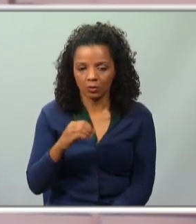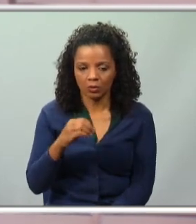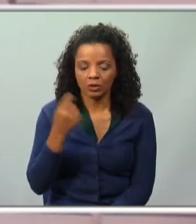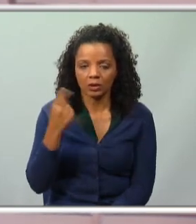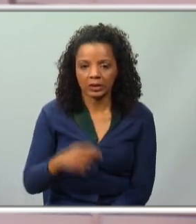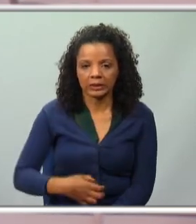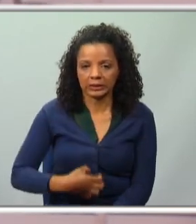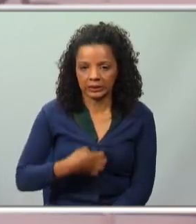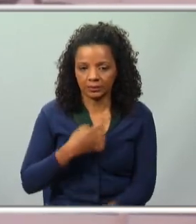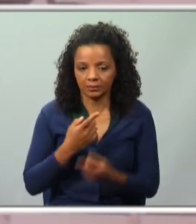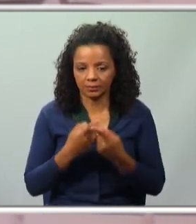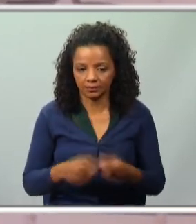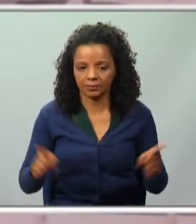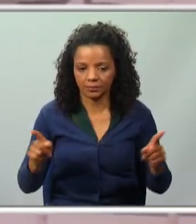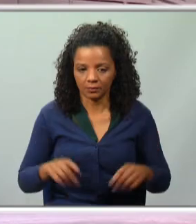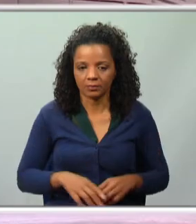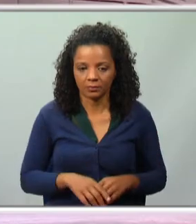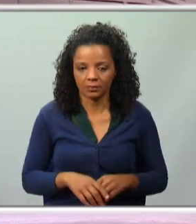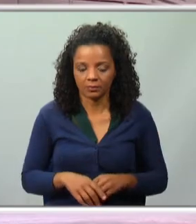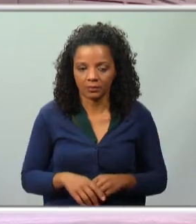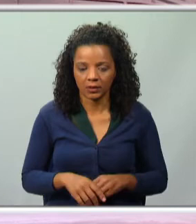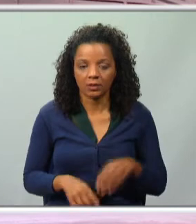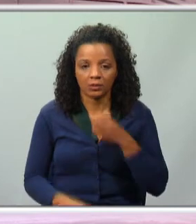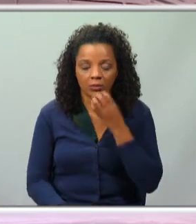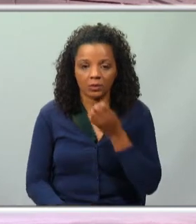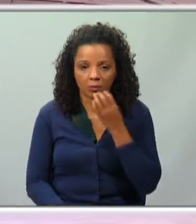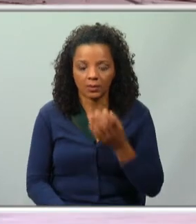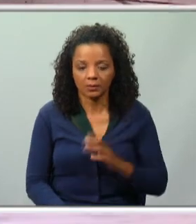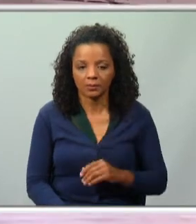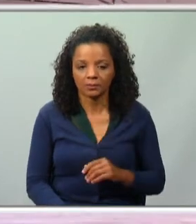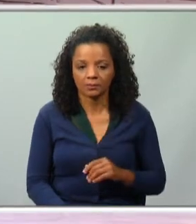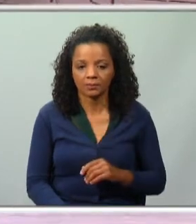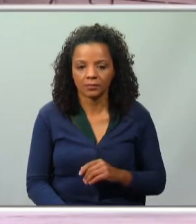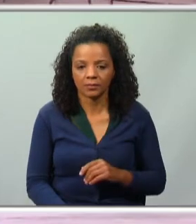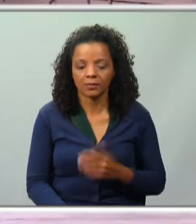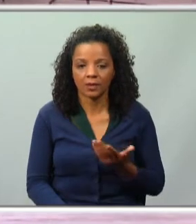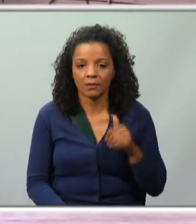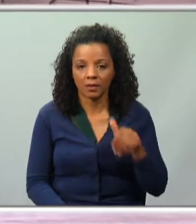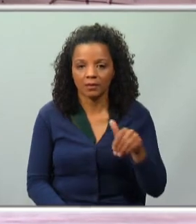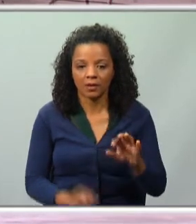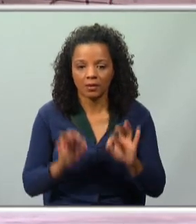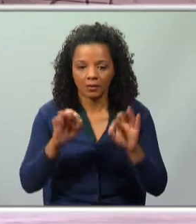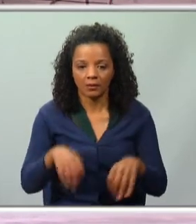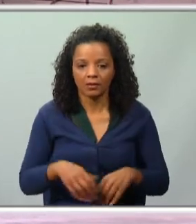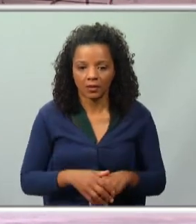significados diferentes muito bem bem estamos a chegar ao final e não podemos 不同的意思很好我們已經到了盡頭，我們不能